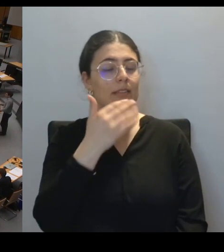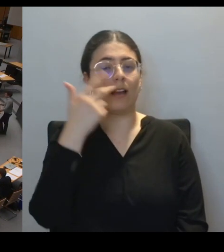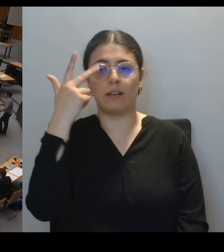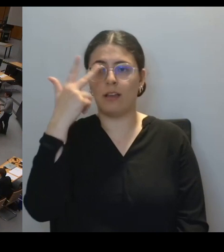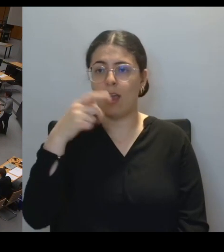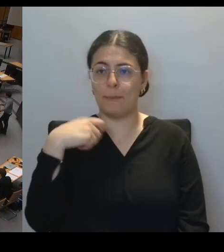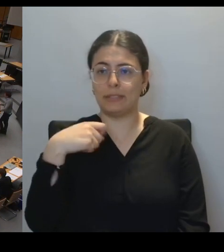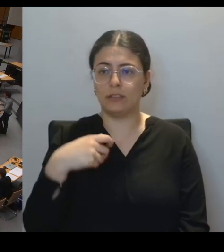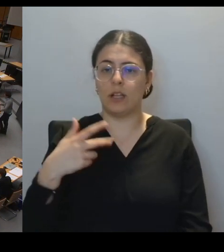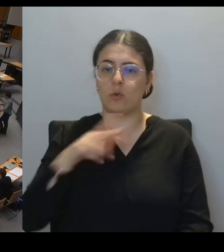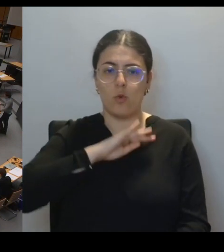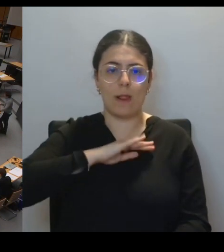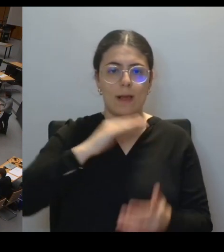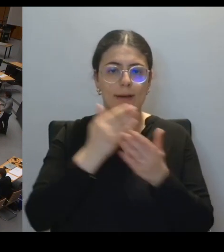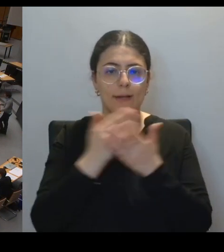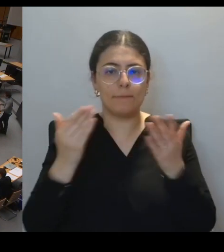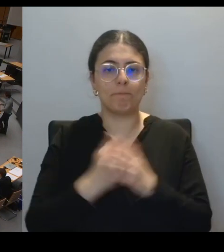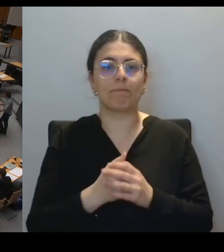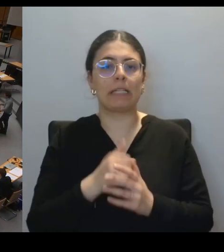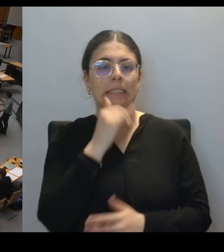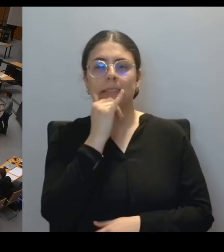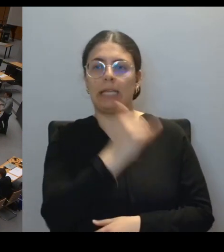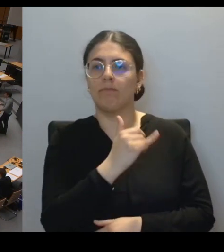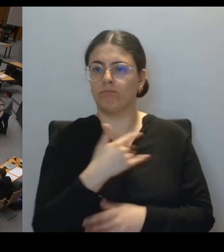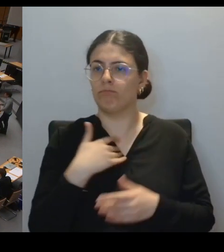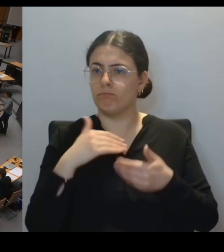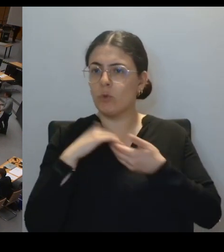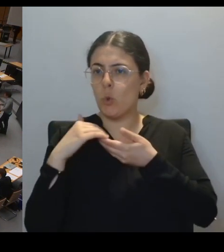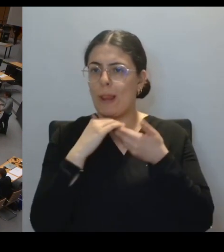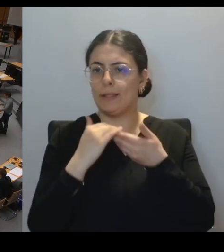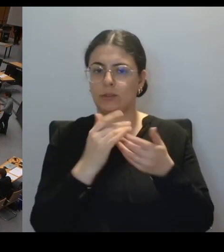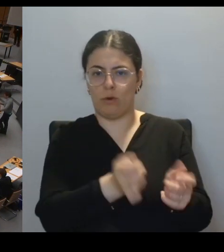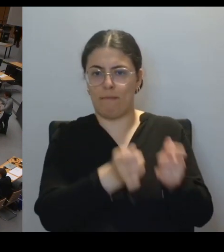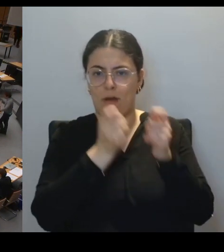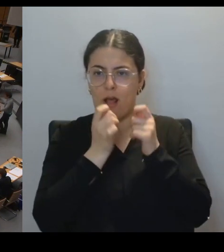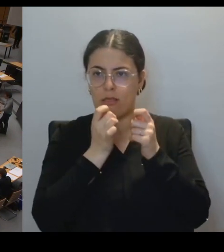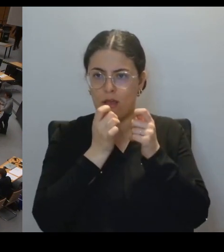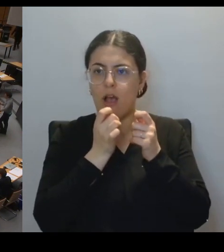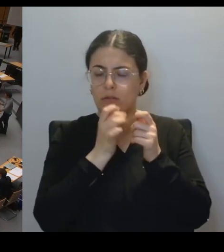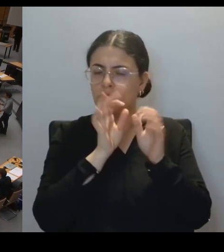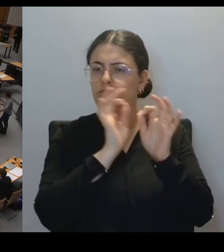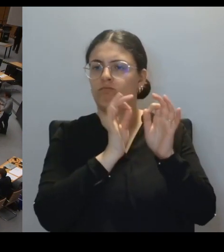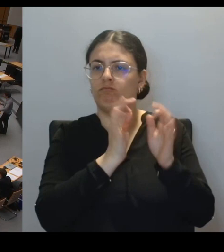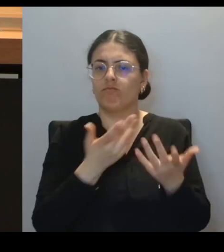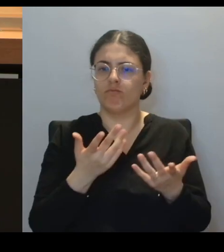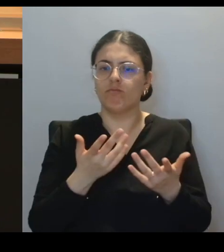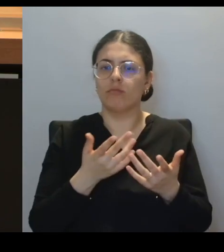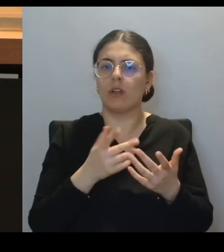beantragt, dass die kreativ, digital und kulturwirtschaft untersucht wird, dass es einen Bericht gibt. Gut, dass sie das beantragt.